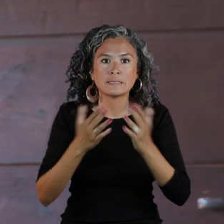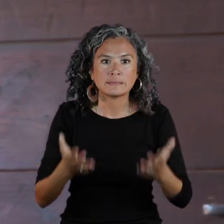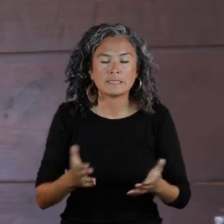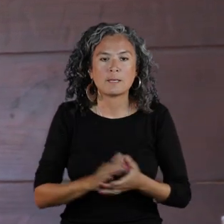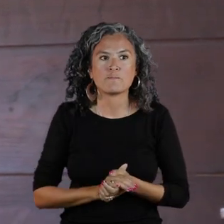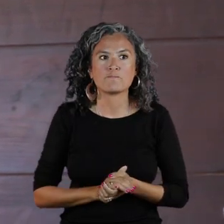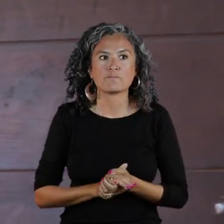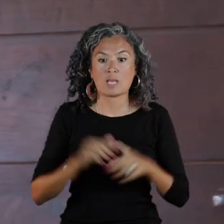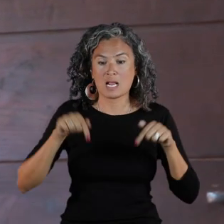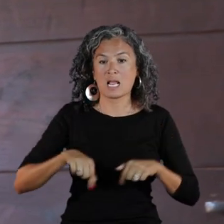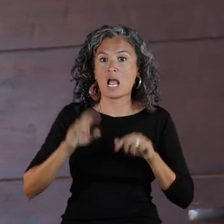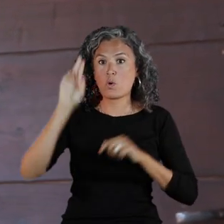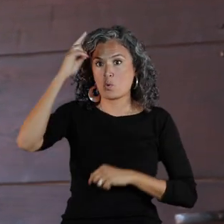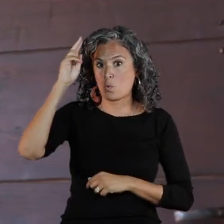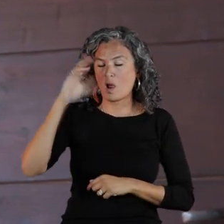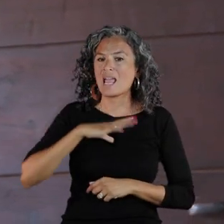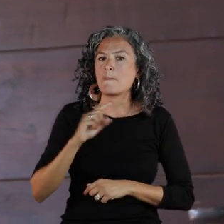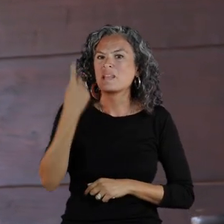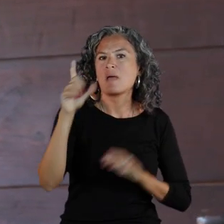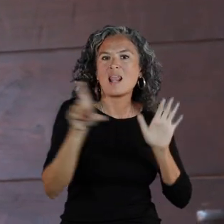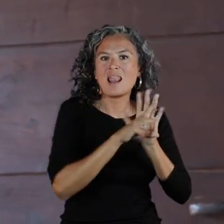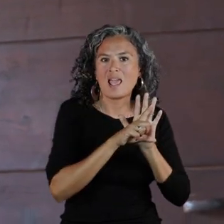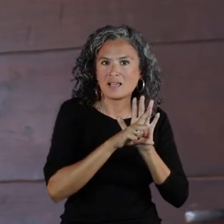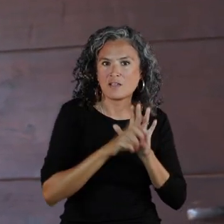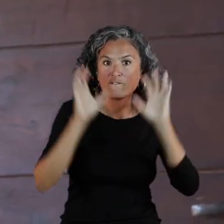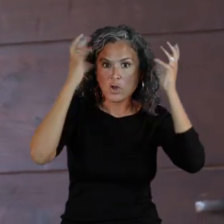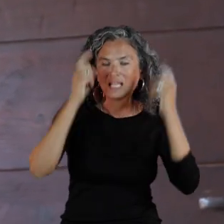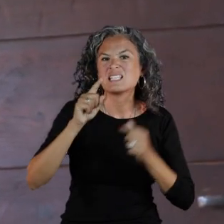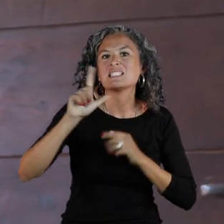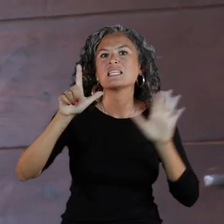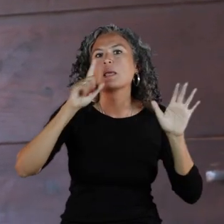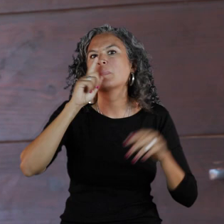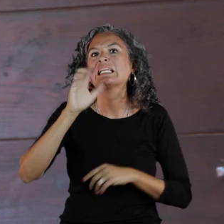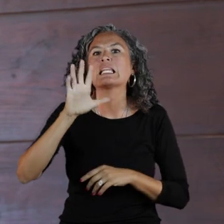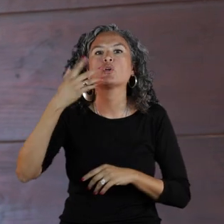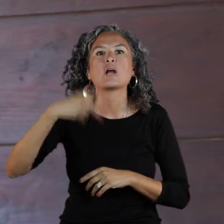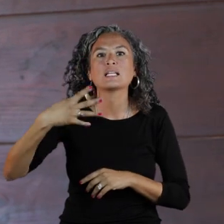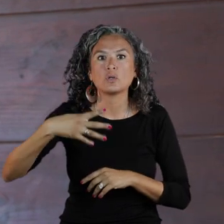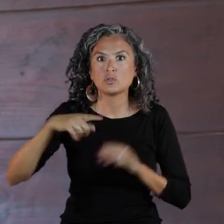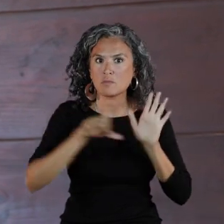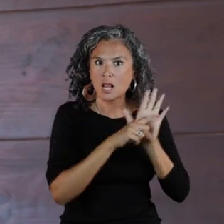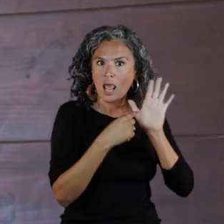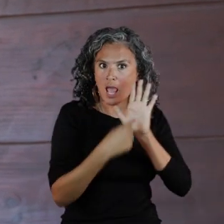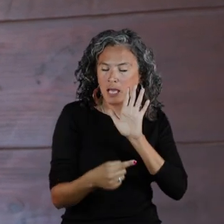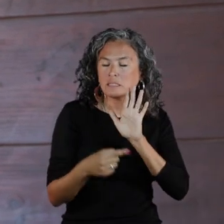En Uruguay la primera ley de violencia es la Ley 17.514 que regula algunas